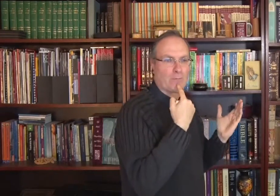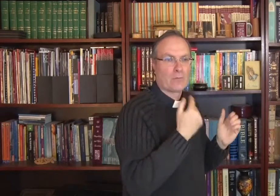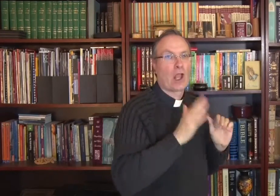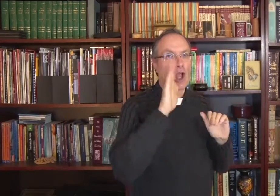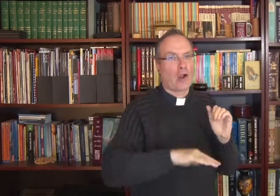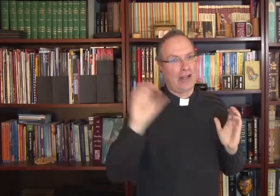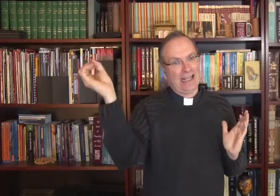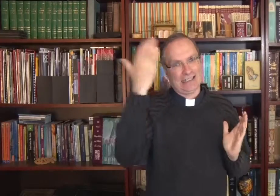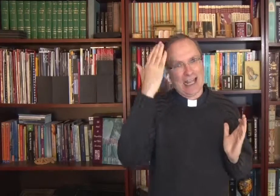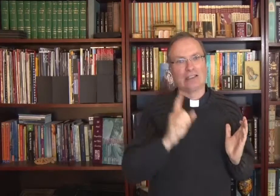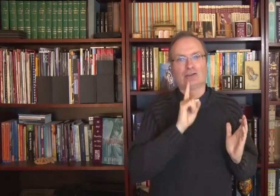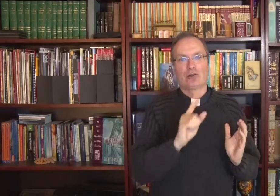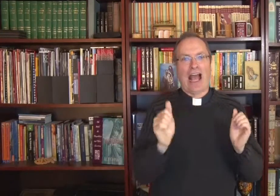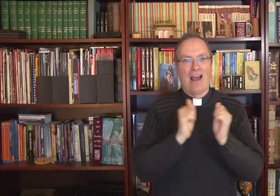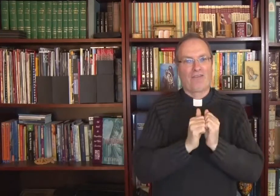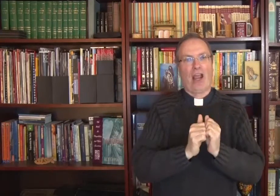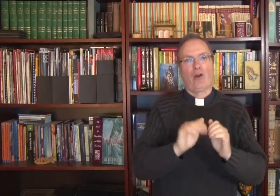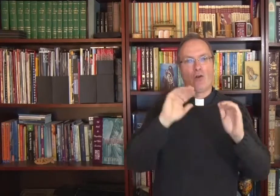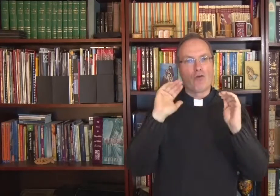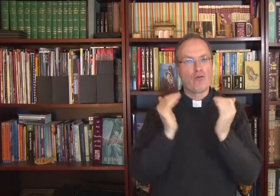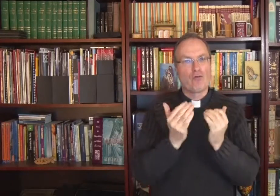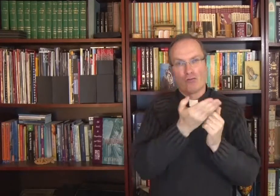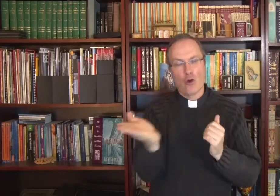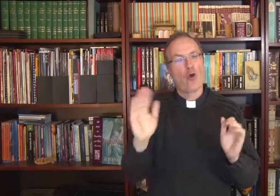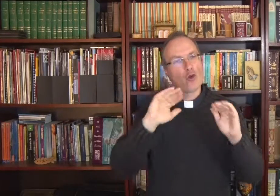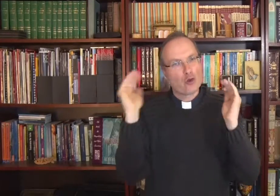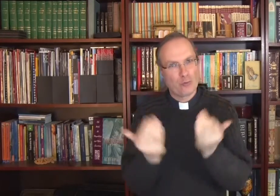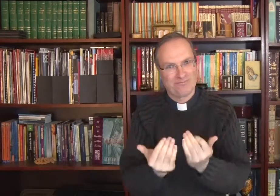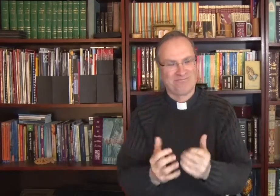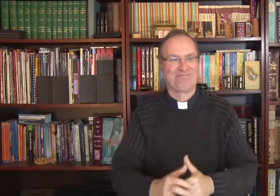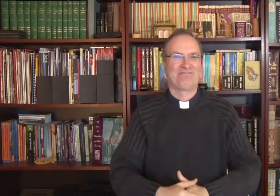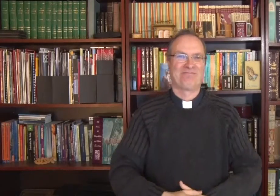Que la grâce soit avec vous tous!